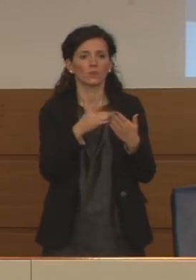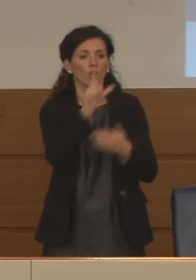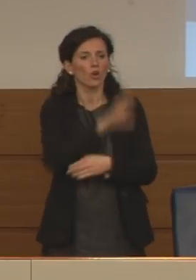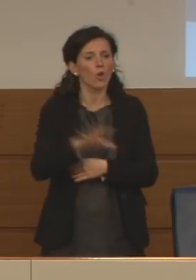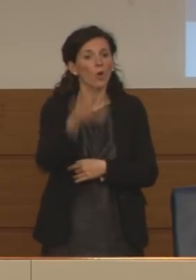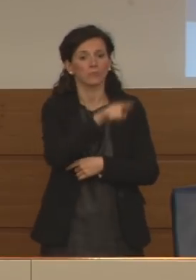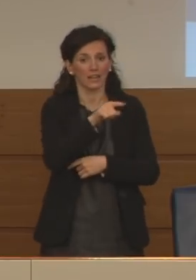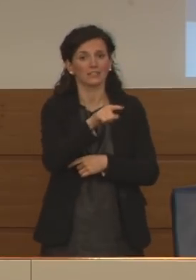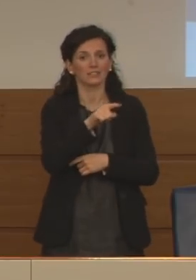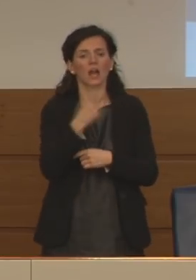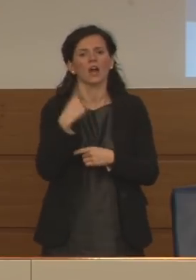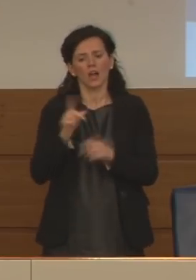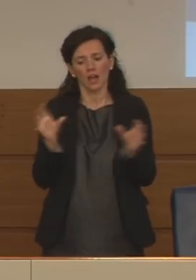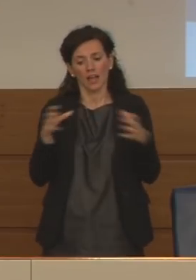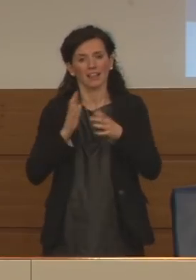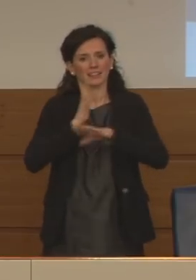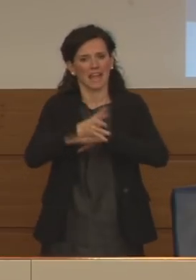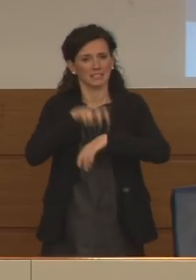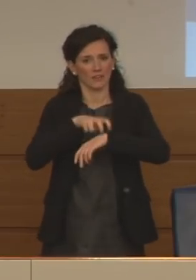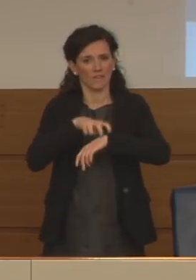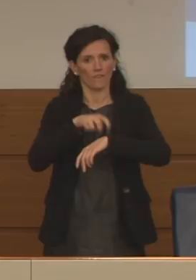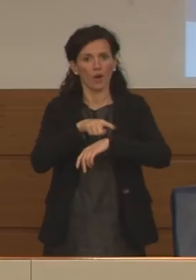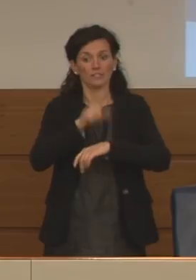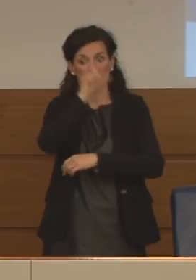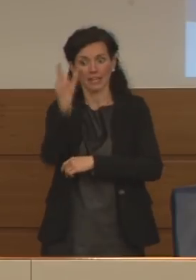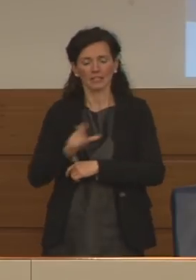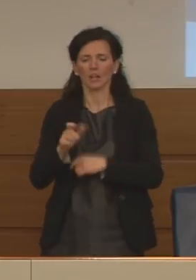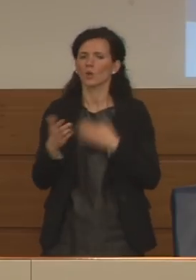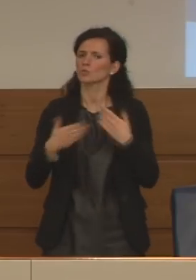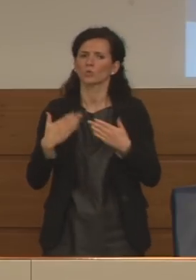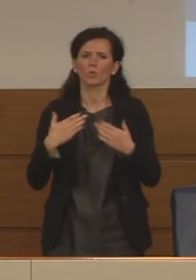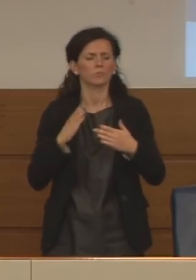italiana, andrà immediatamente in Lombardia.